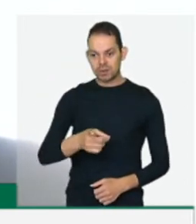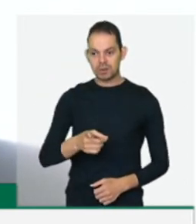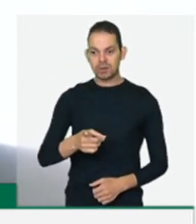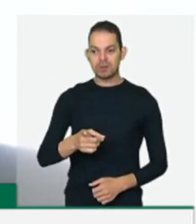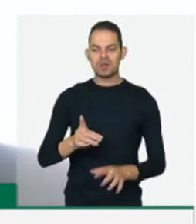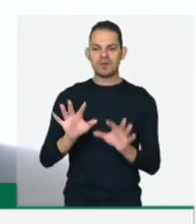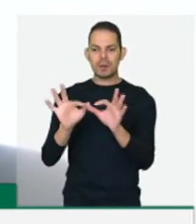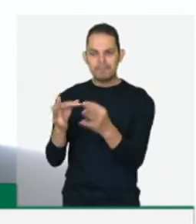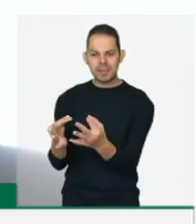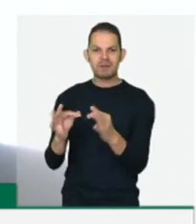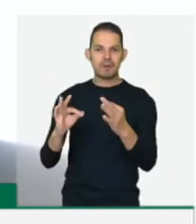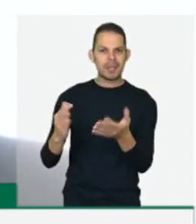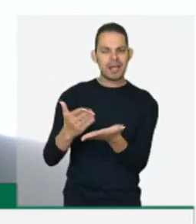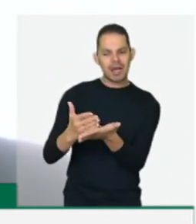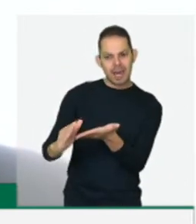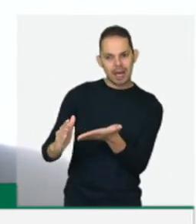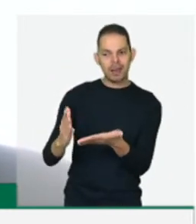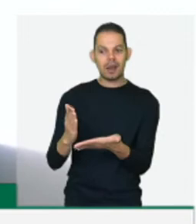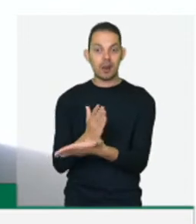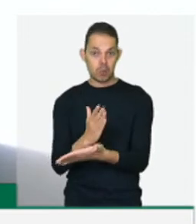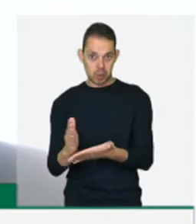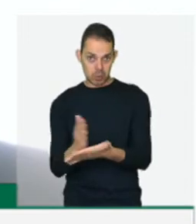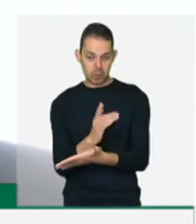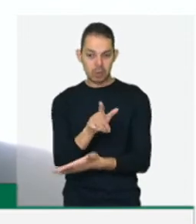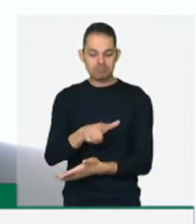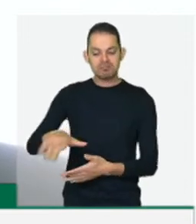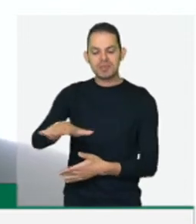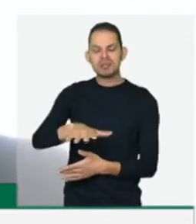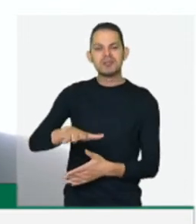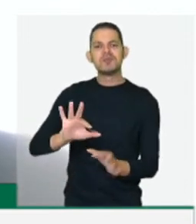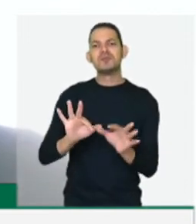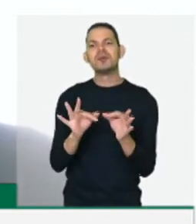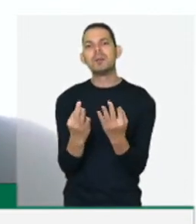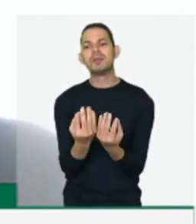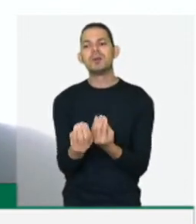SE ENCONTRAM, FAMÍLIAS CONSTITUO IDAS POR PROFISSIONAIS QUE SÃO CATADORES DE MATERIAIS